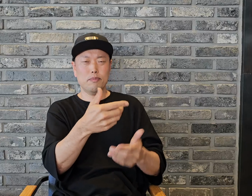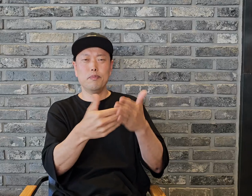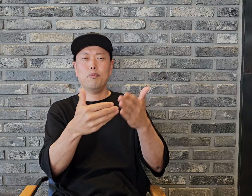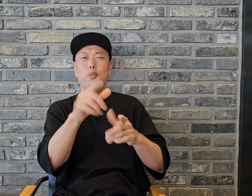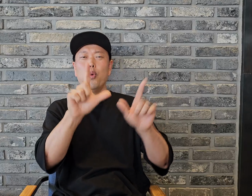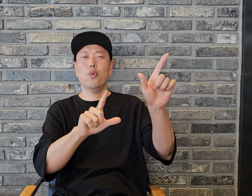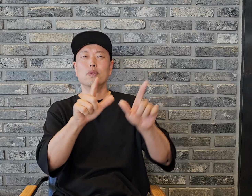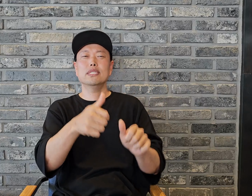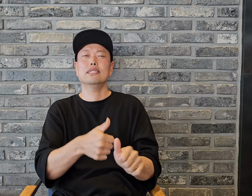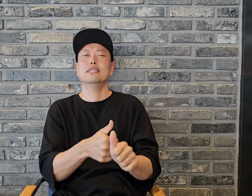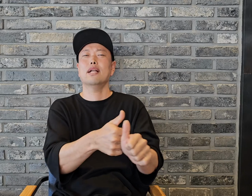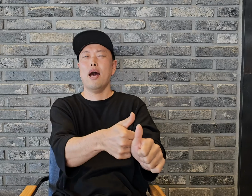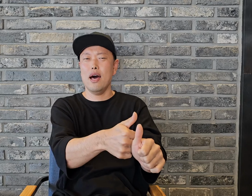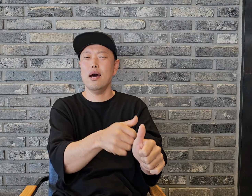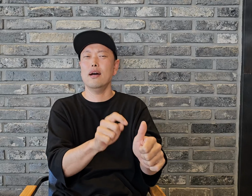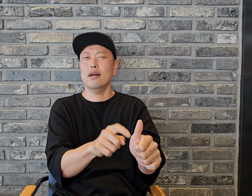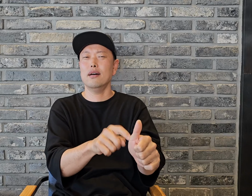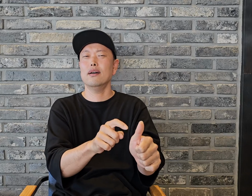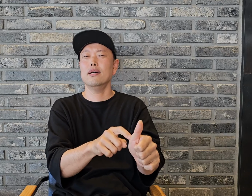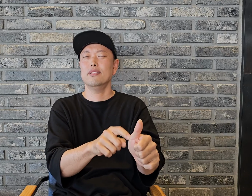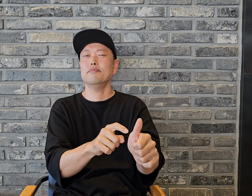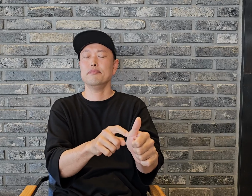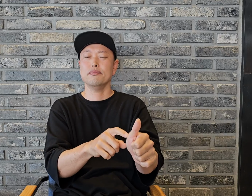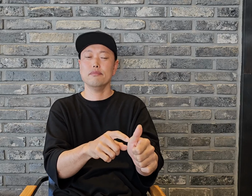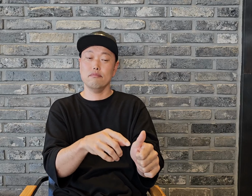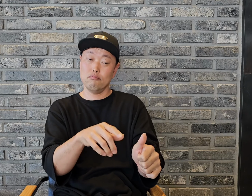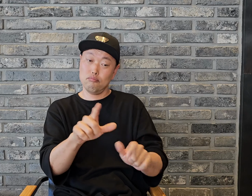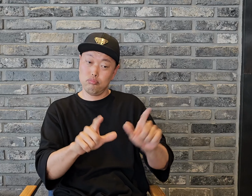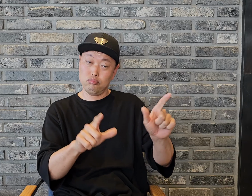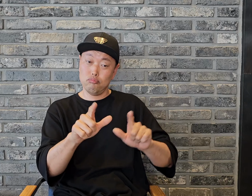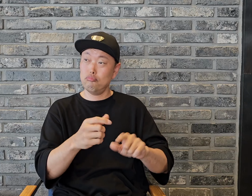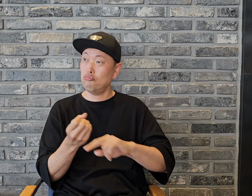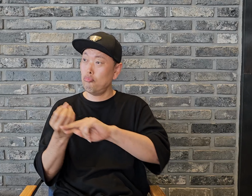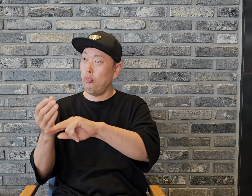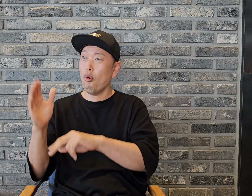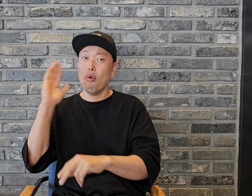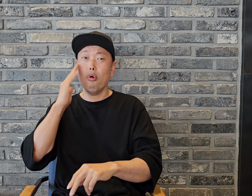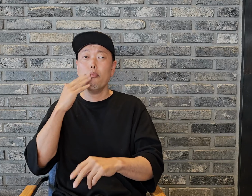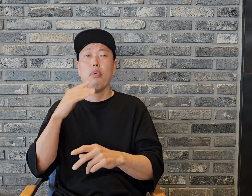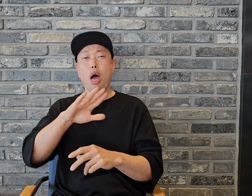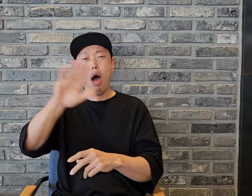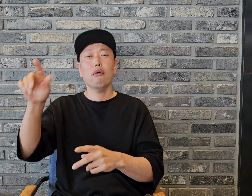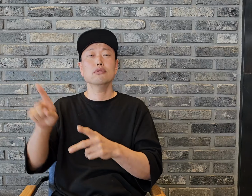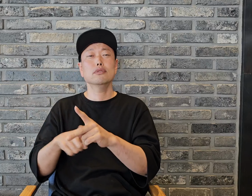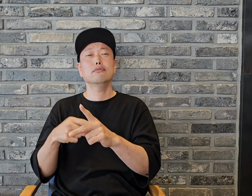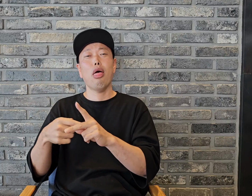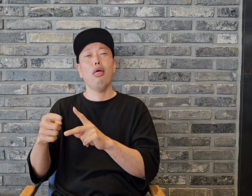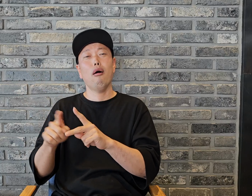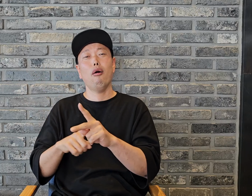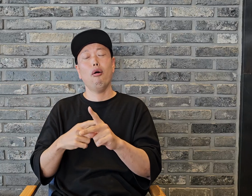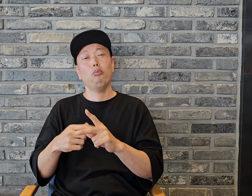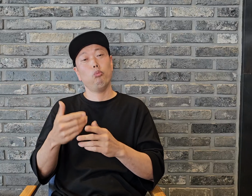folgt es der tatsächlichen Form. Da die Form so vermittelt wird, wie sie ist, können gehörlose Menschen perfekt verstehen, was ich sage,